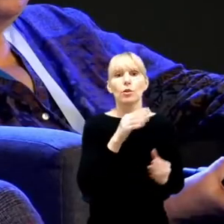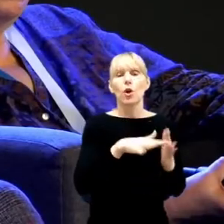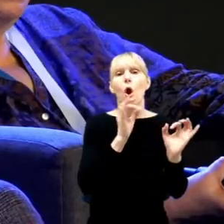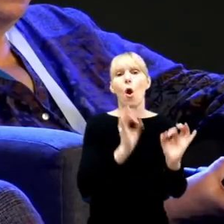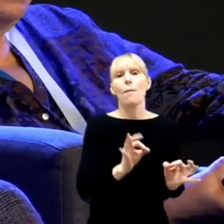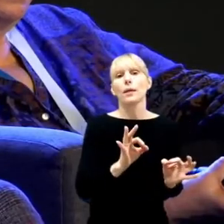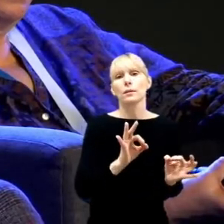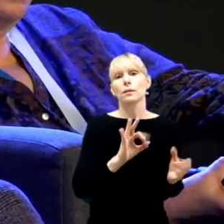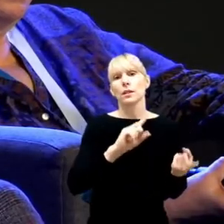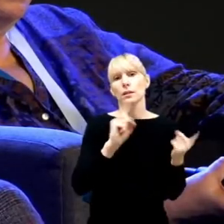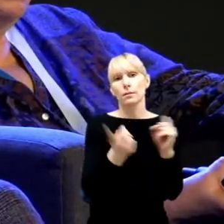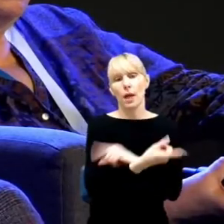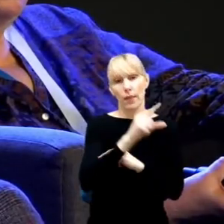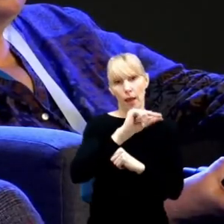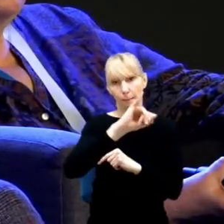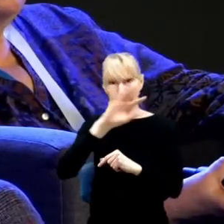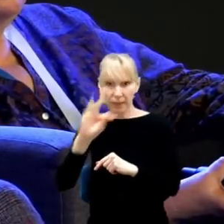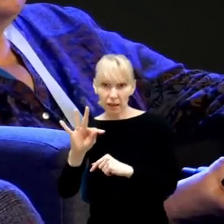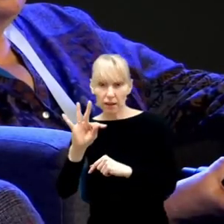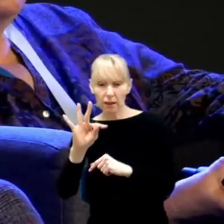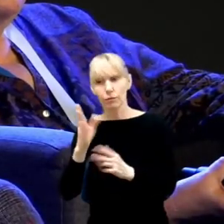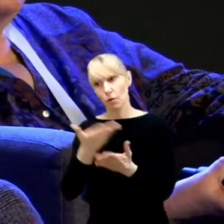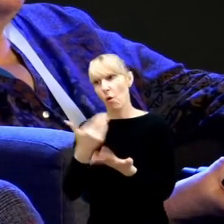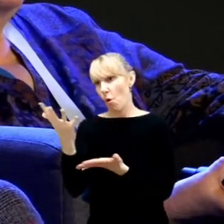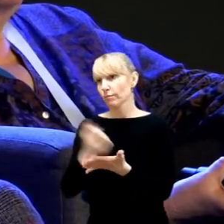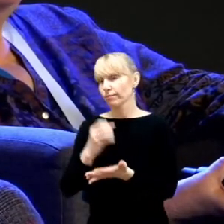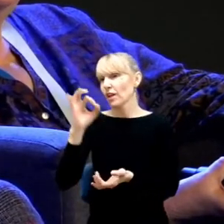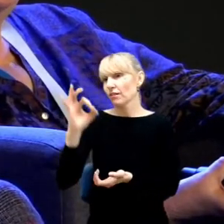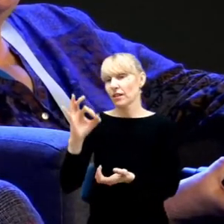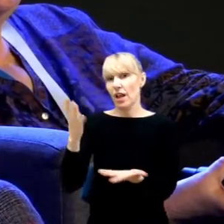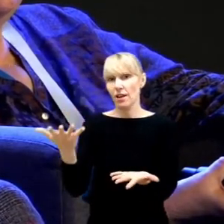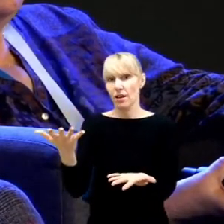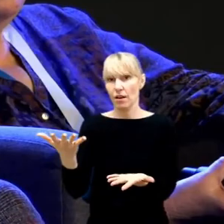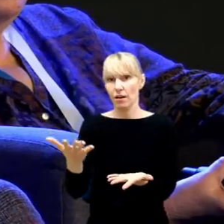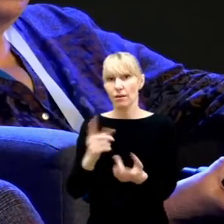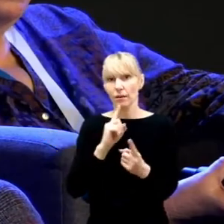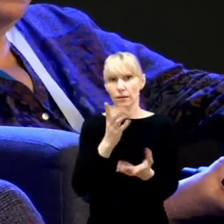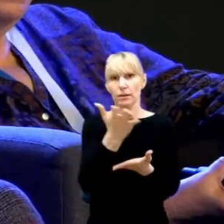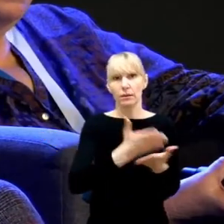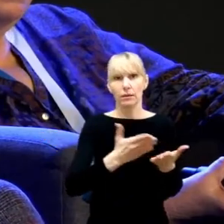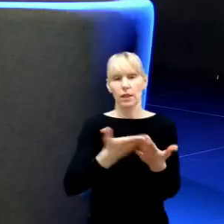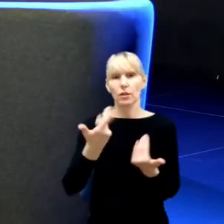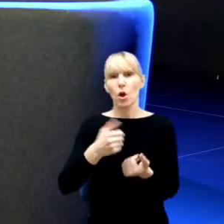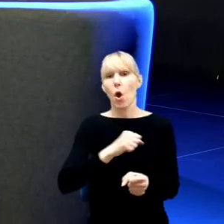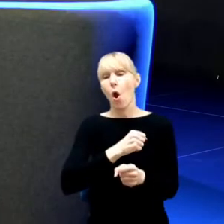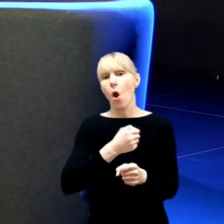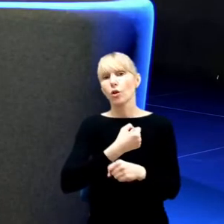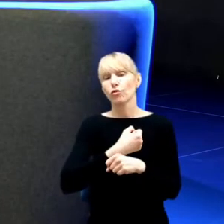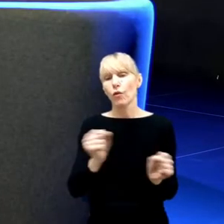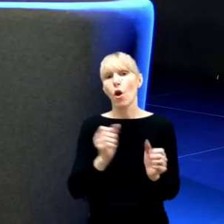ponieważ najwięcej z nich jest w sferze całkowicie zwolnionej z podatku PIT-owego, w związku z tym,